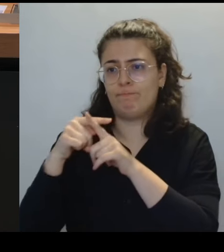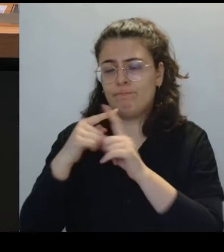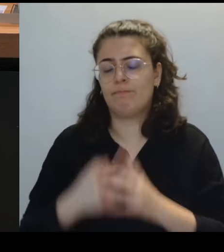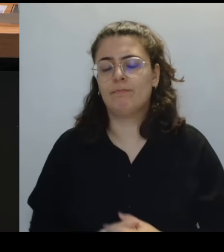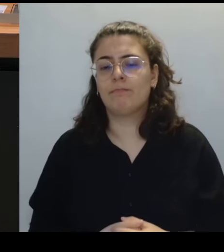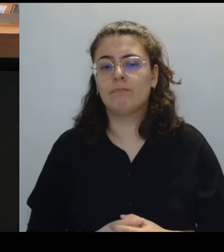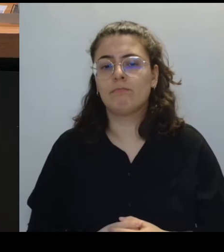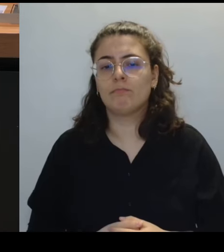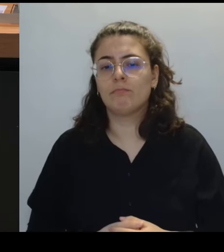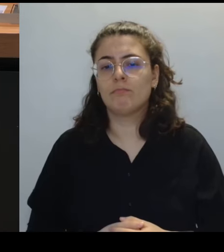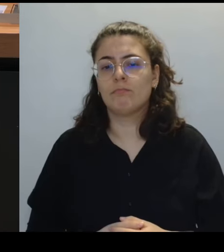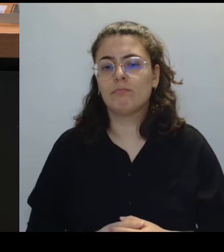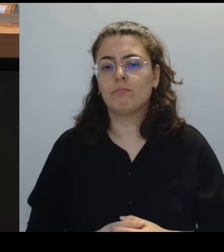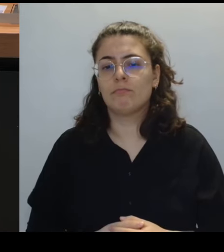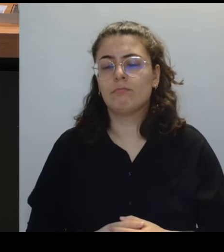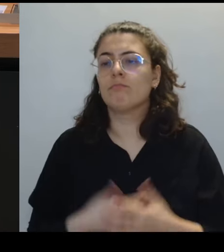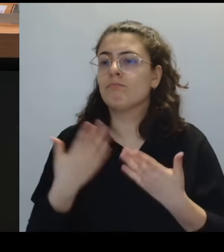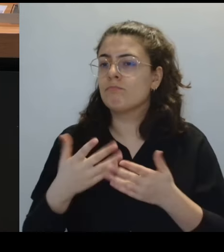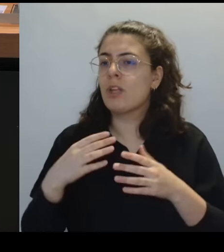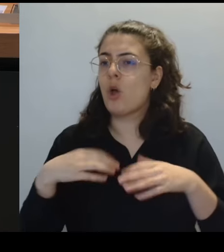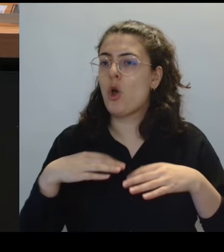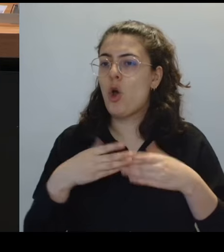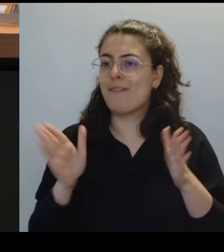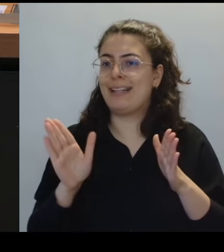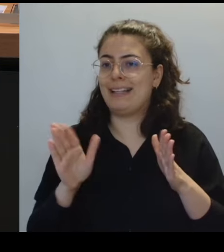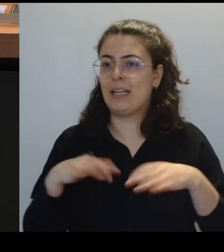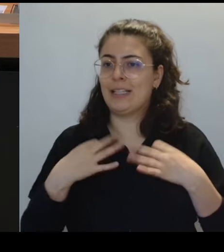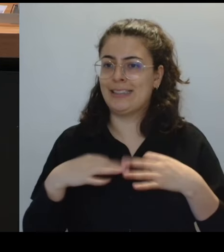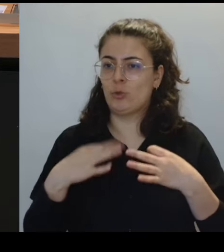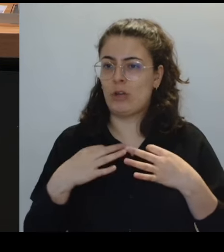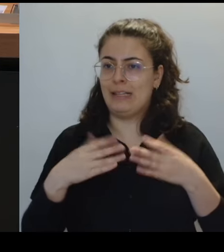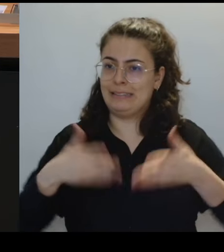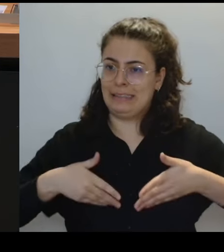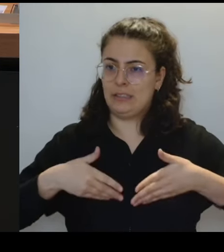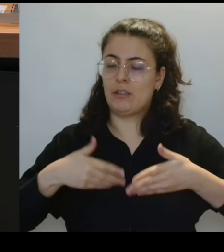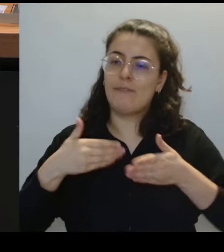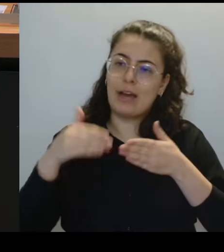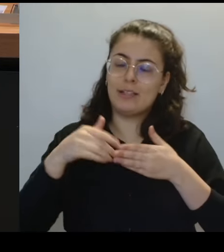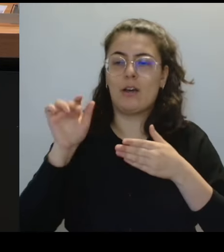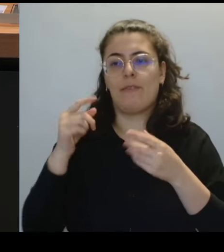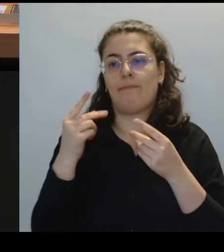wichtige Brücken-Rolle spielen. Dafür braucht es aber auch die notwendigen Ressourcen, die er zurzeit